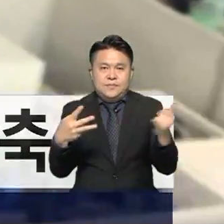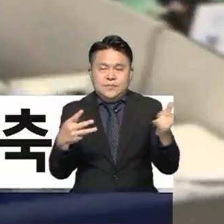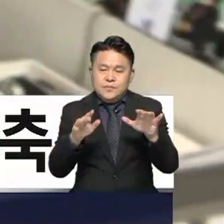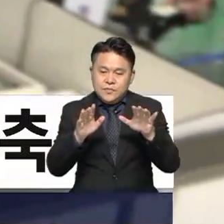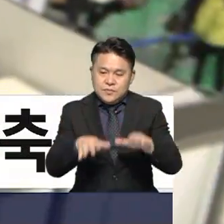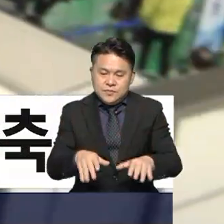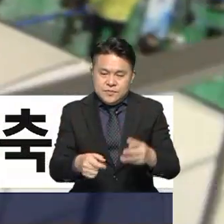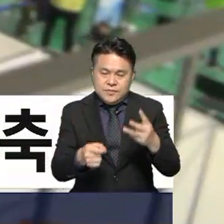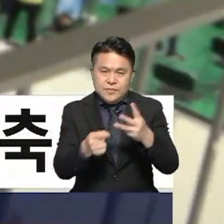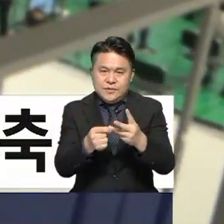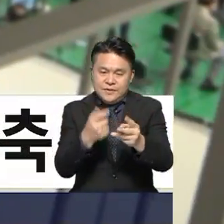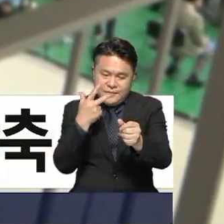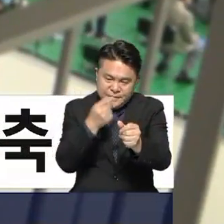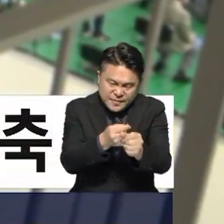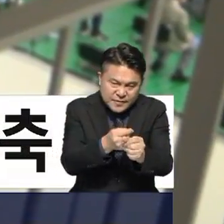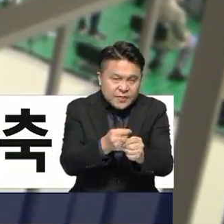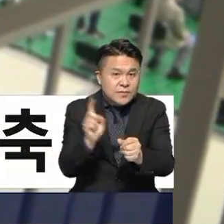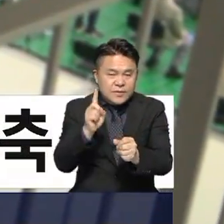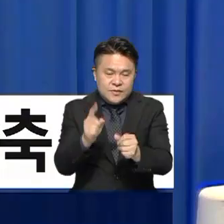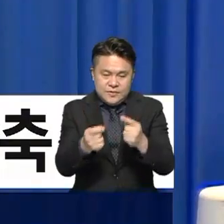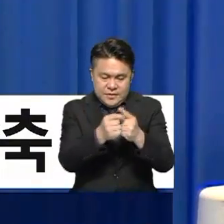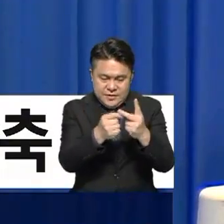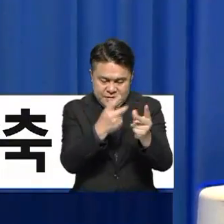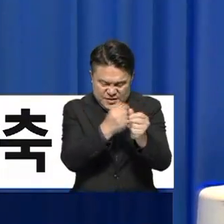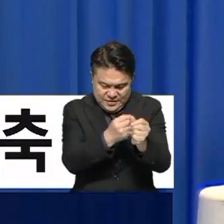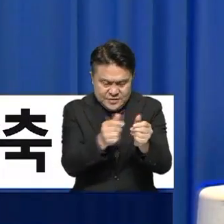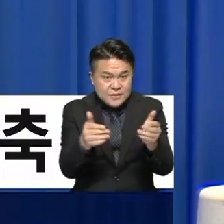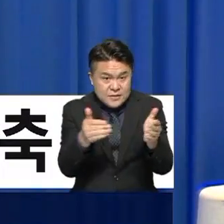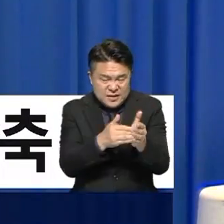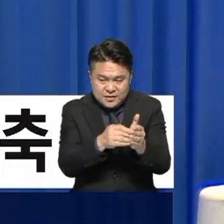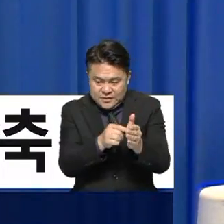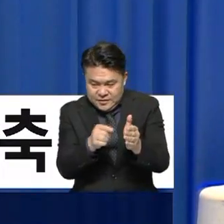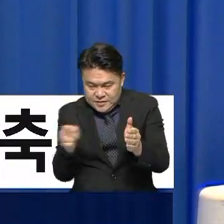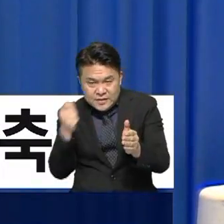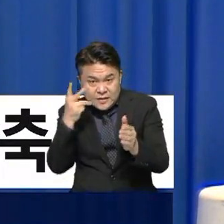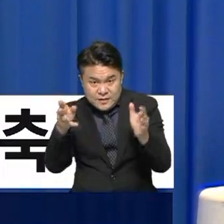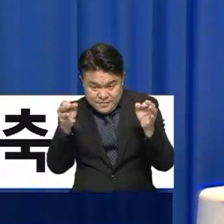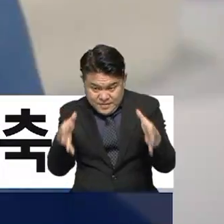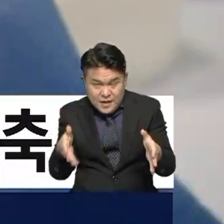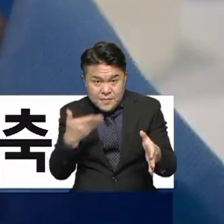접종 완료 뒤 3개월 만에 할 수 있도록 접종 기간을 단축한다고 밝혔습니다.